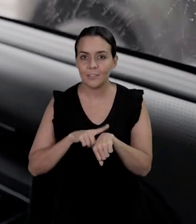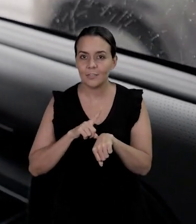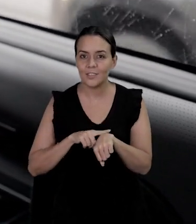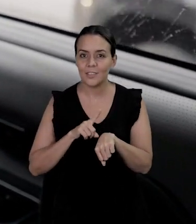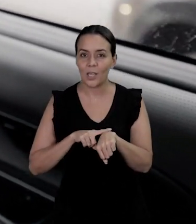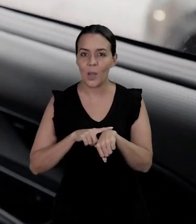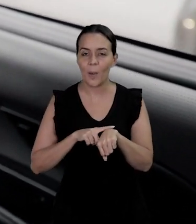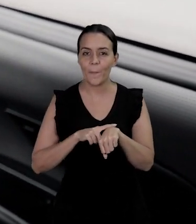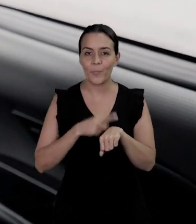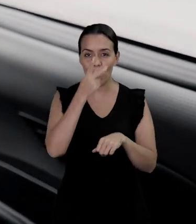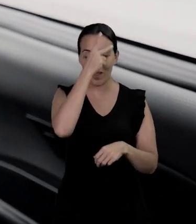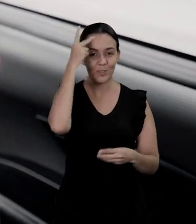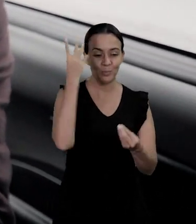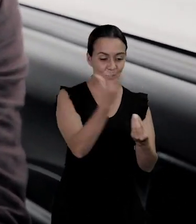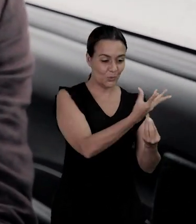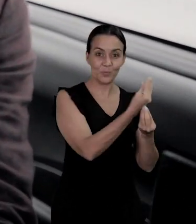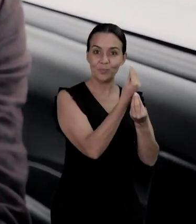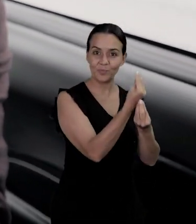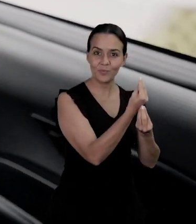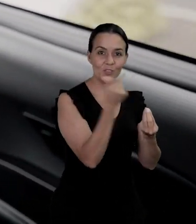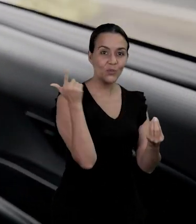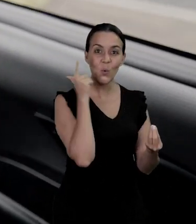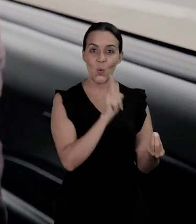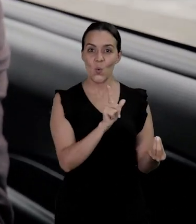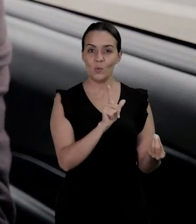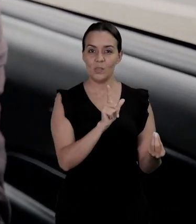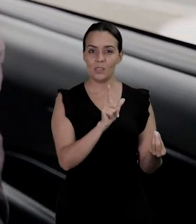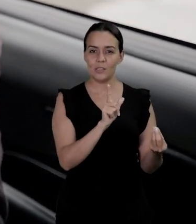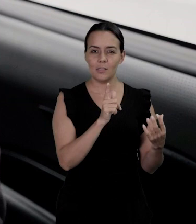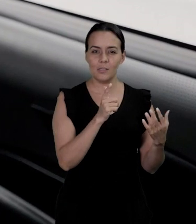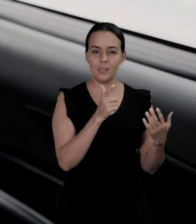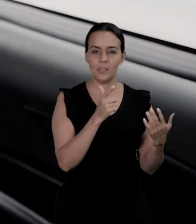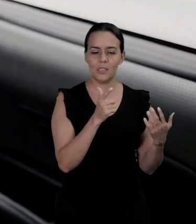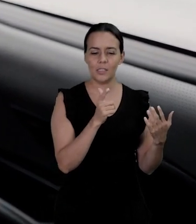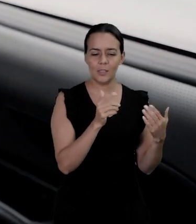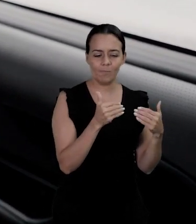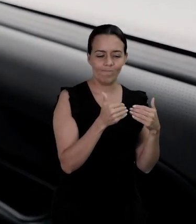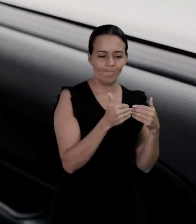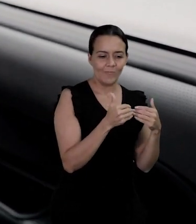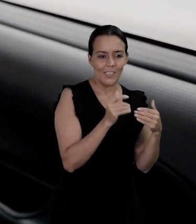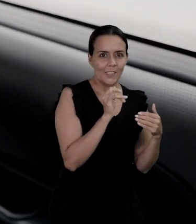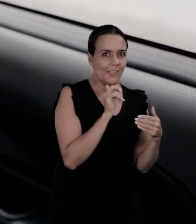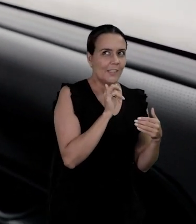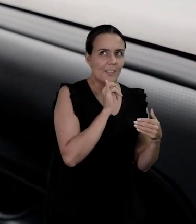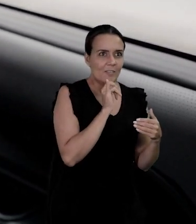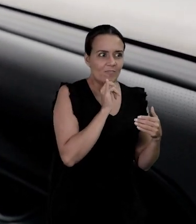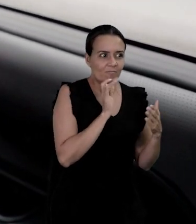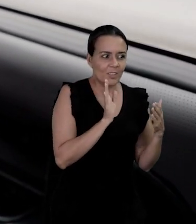em que os artistas vão passar por uma coisa tão introspectiva, tão fechada, tão confinada, tão dura,